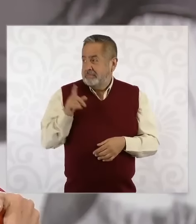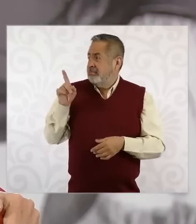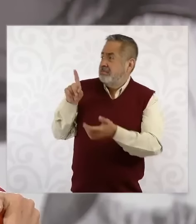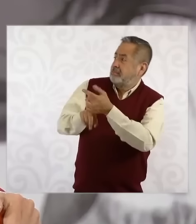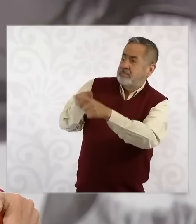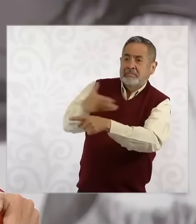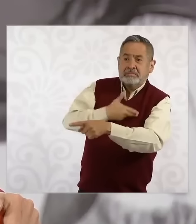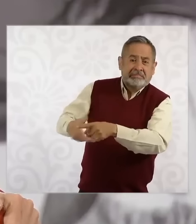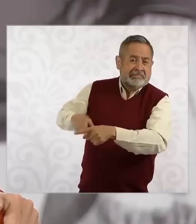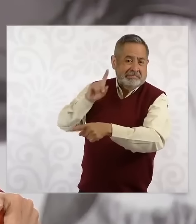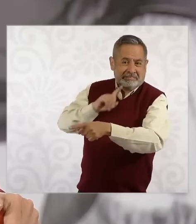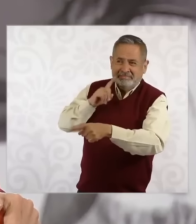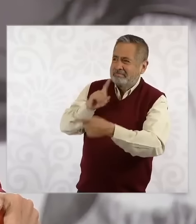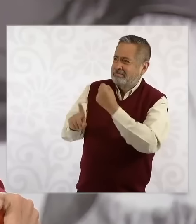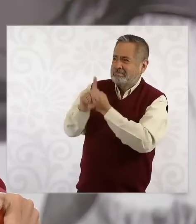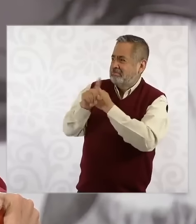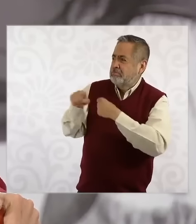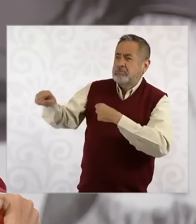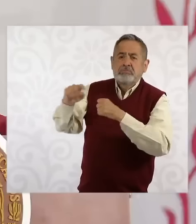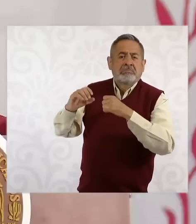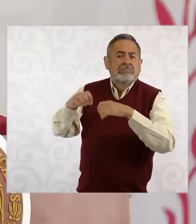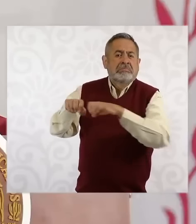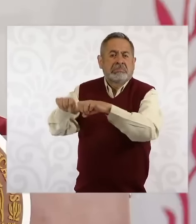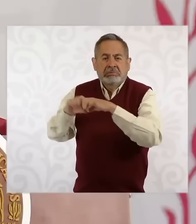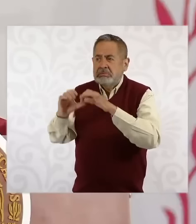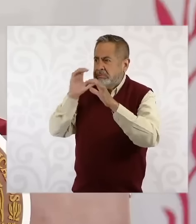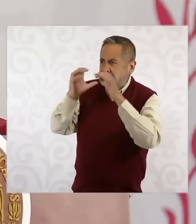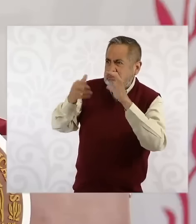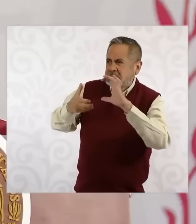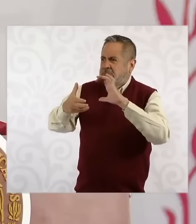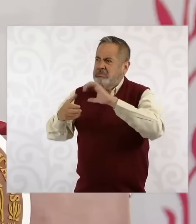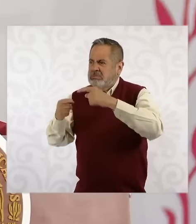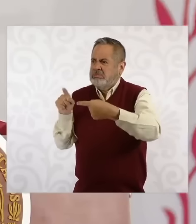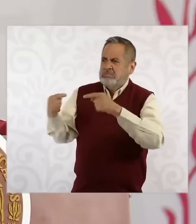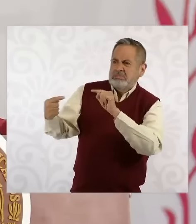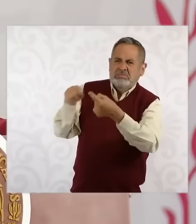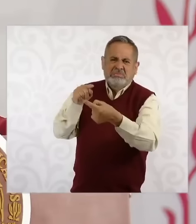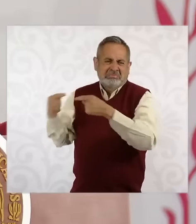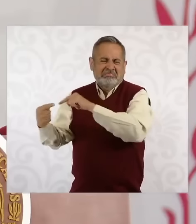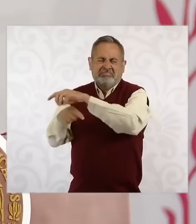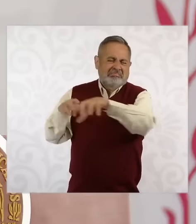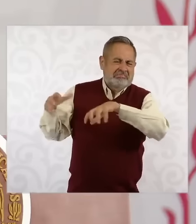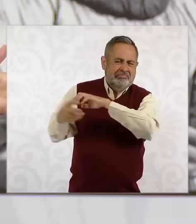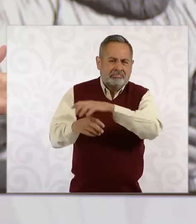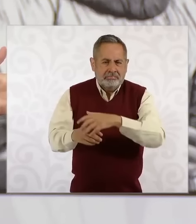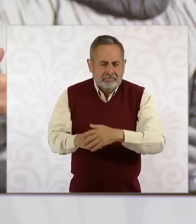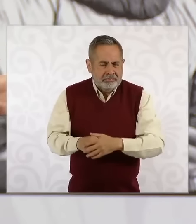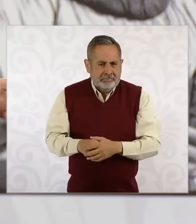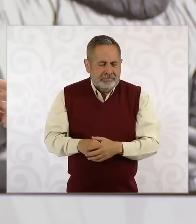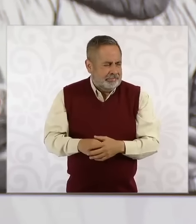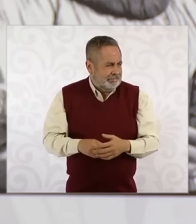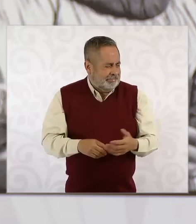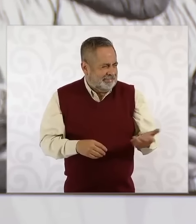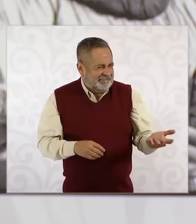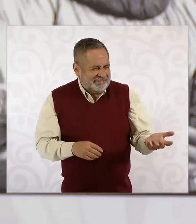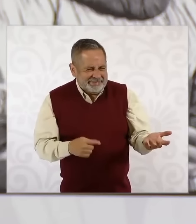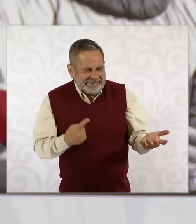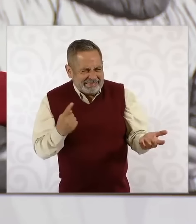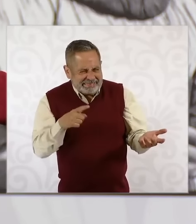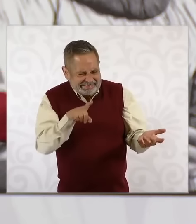de la República. Su equipo están peleados todos con todos. ¿De dónde lo sacaron? No sé.